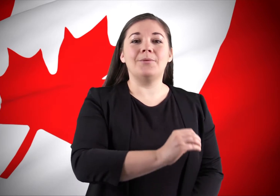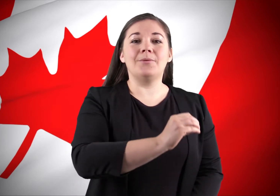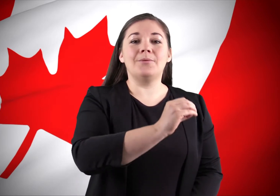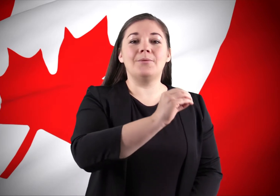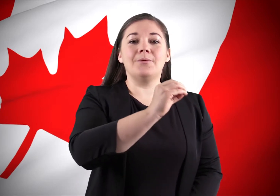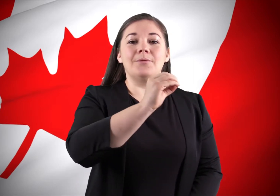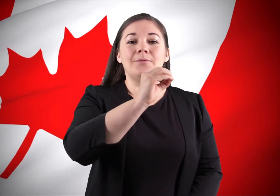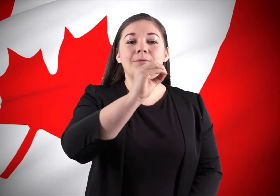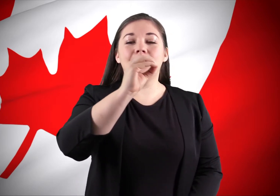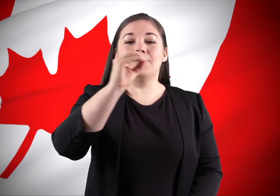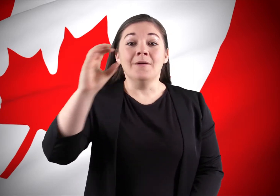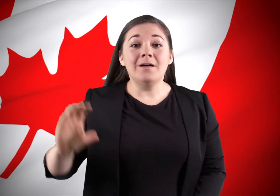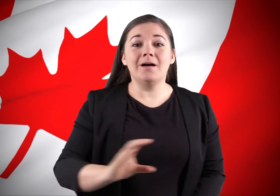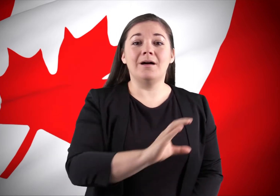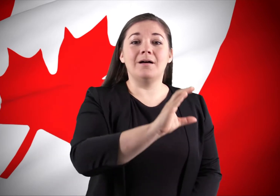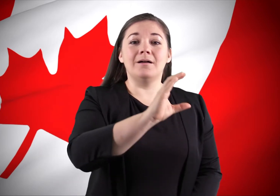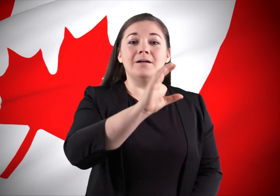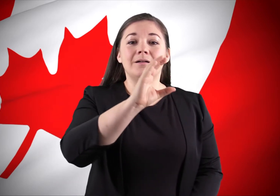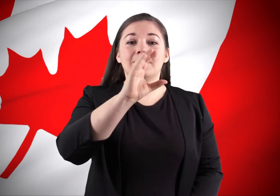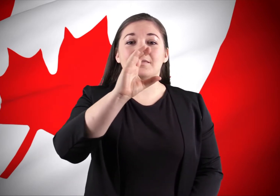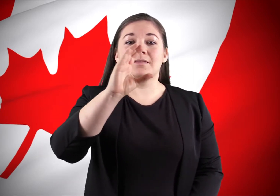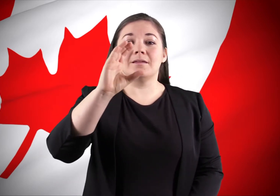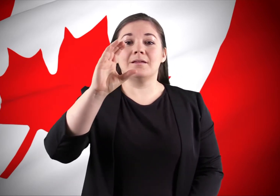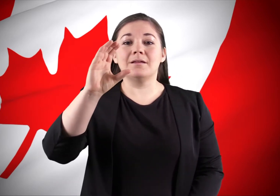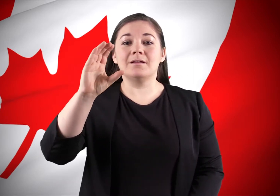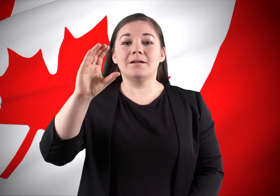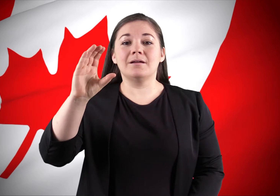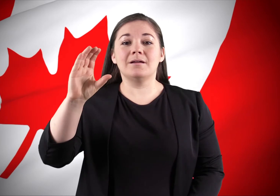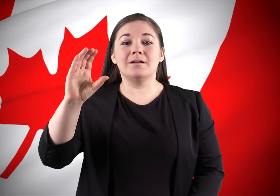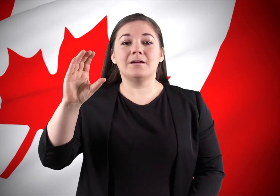Ô Canada!